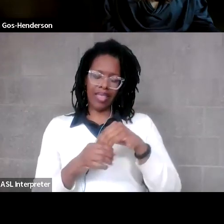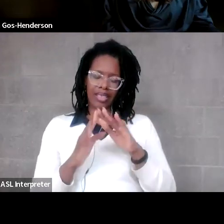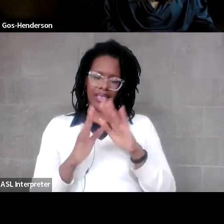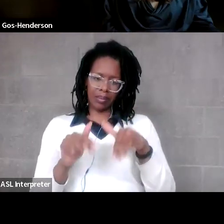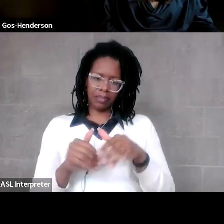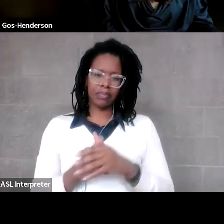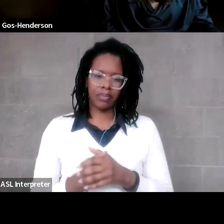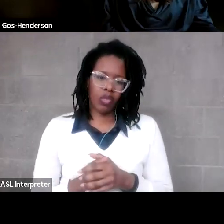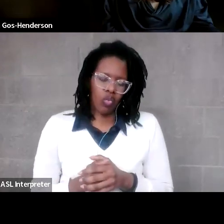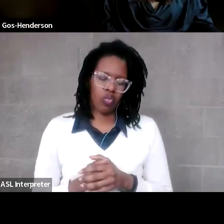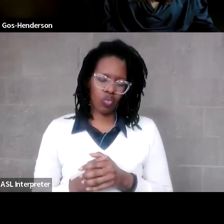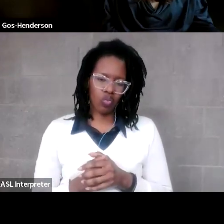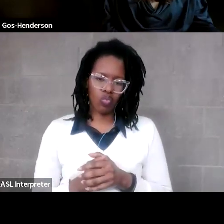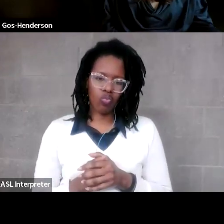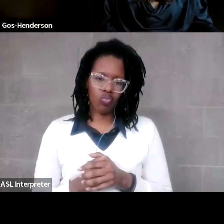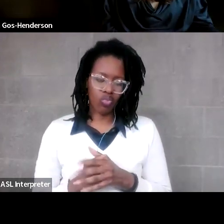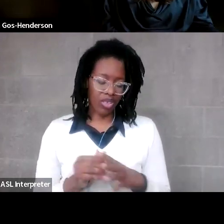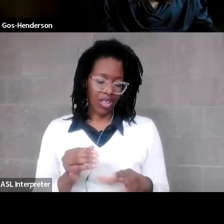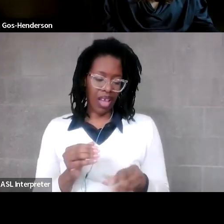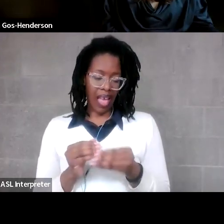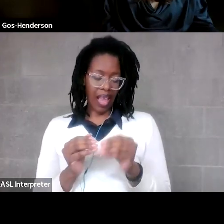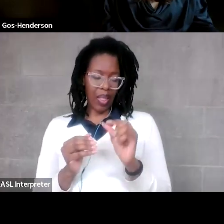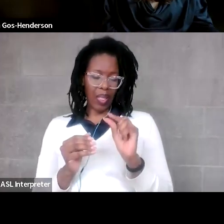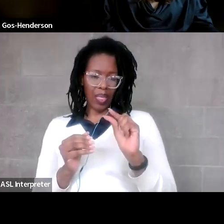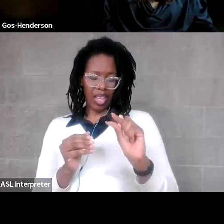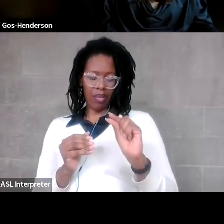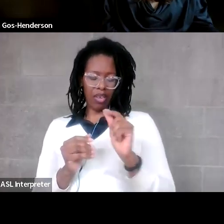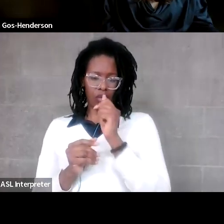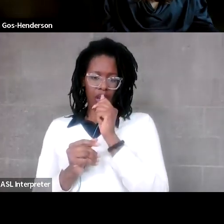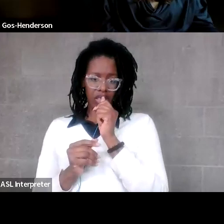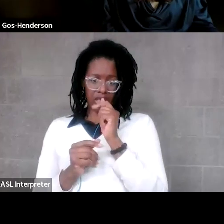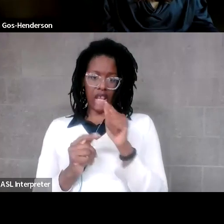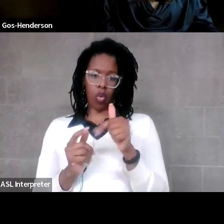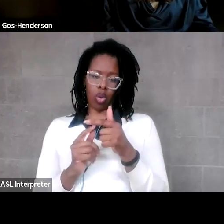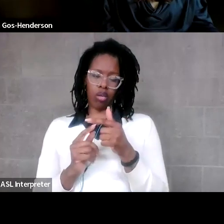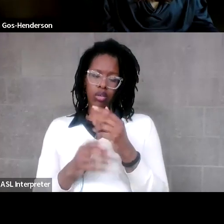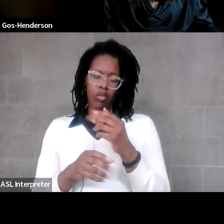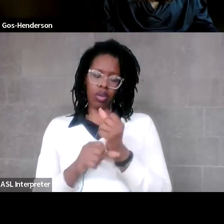Así que, en realidad, agrega un poco de privacidad una vez que estés registrado y en el sistema